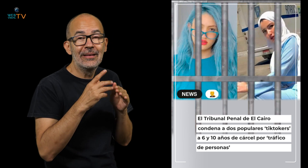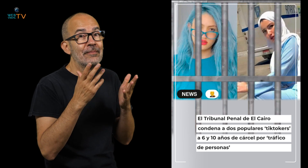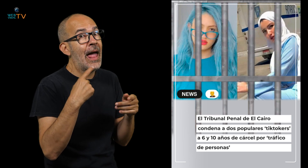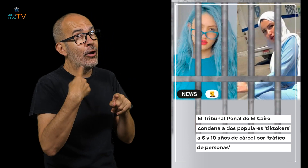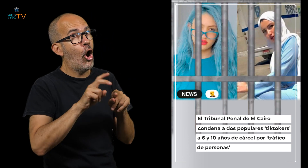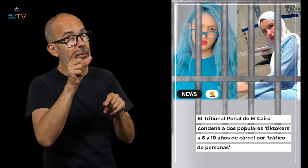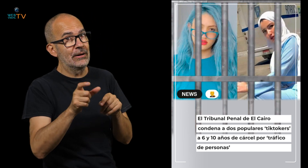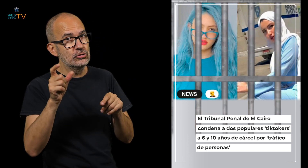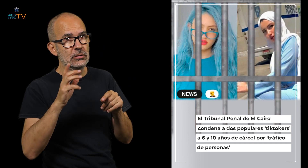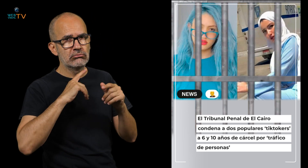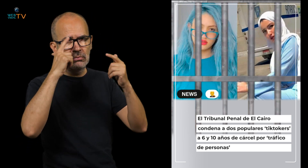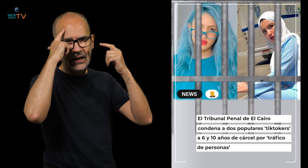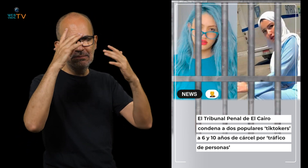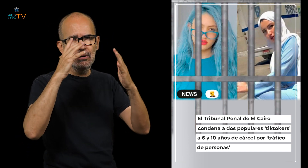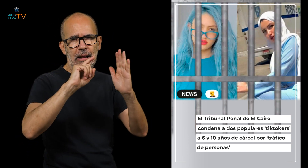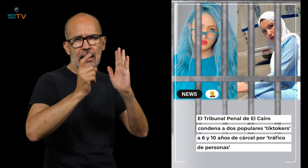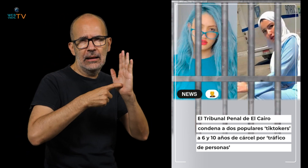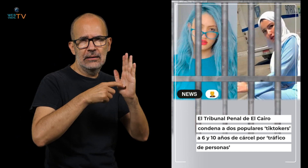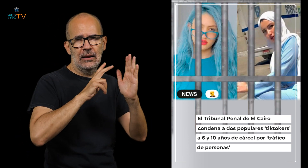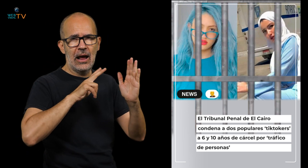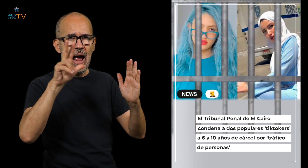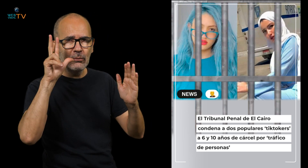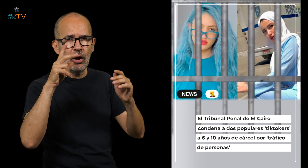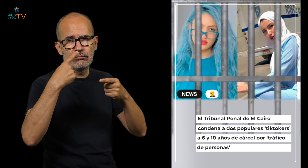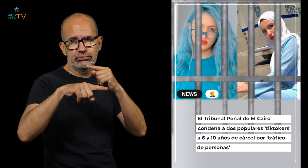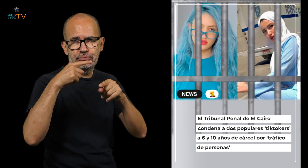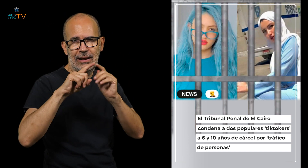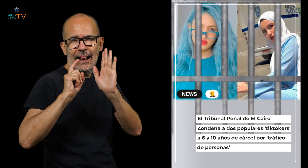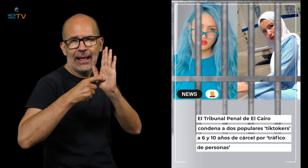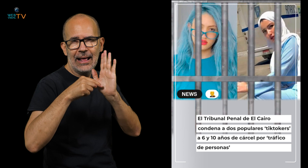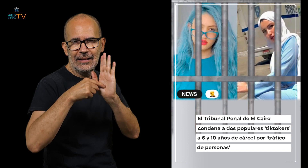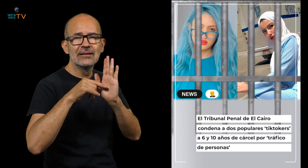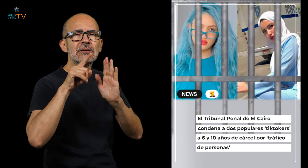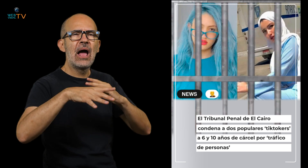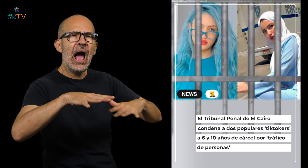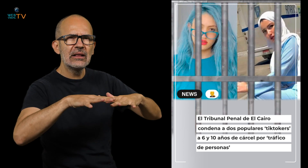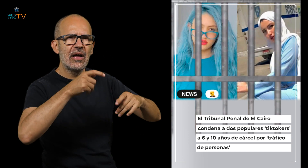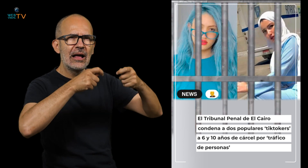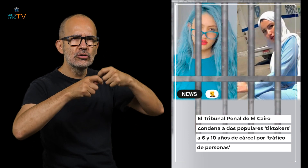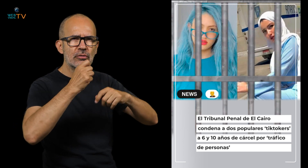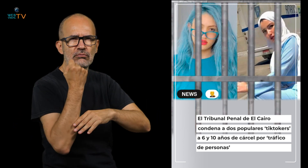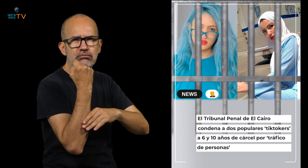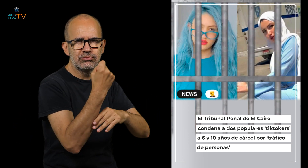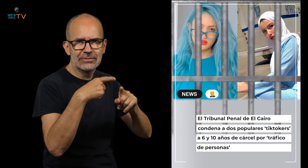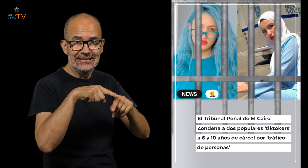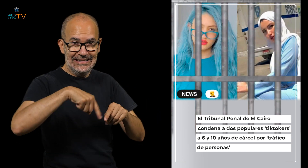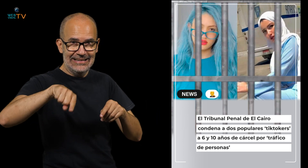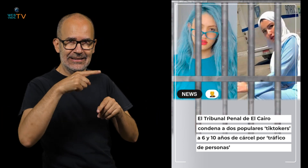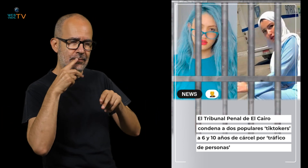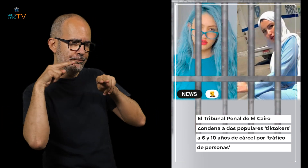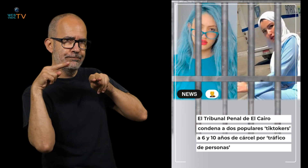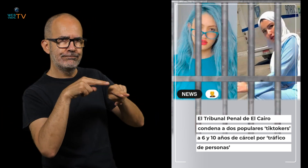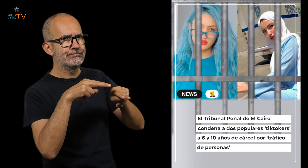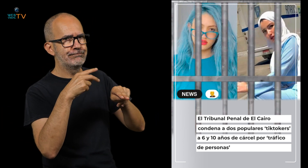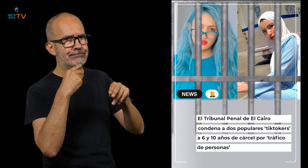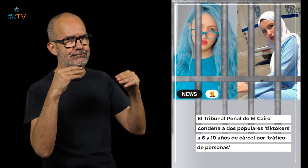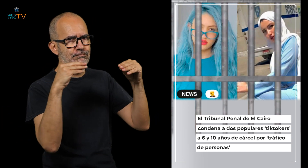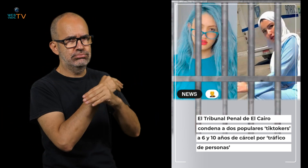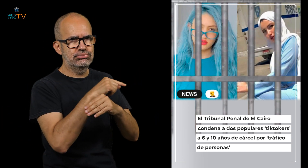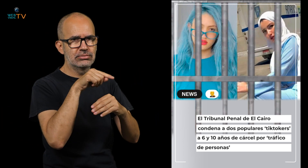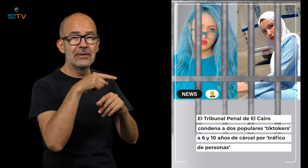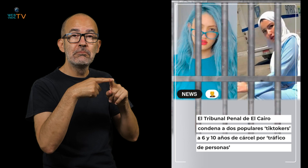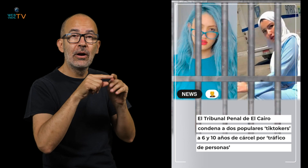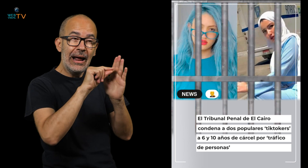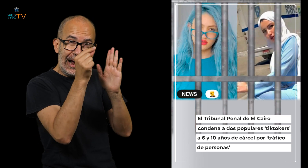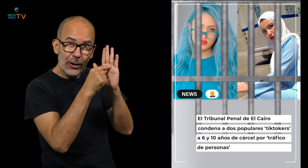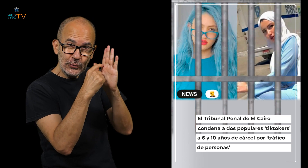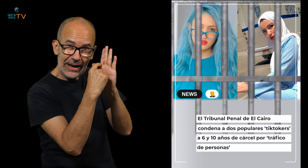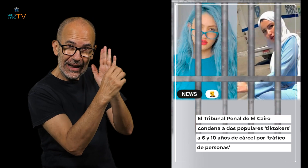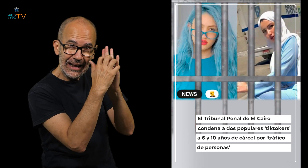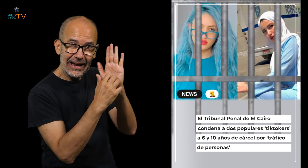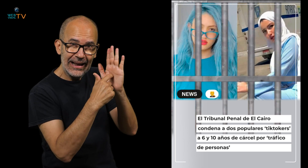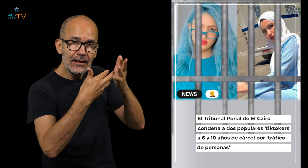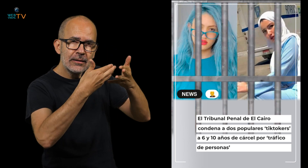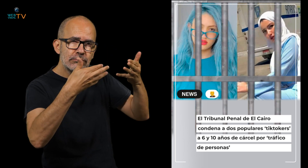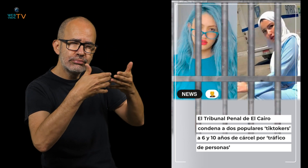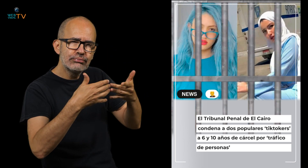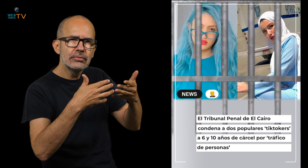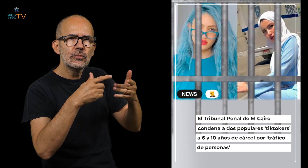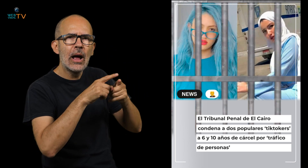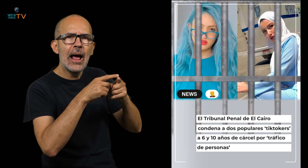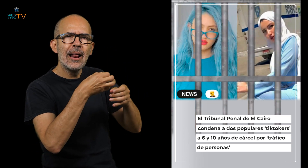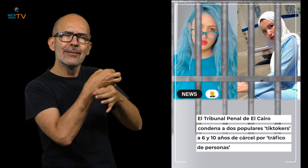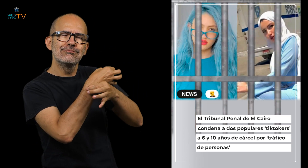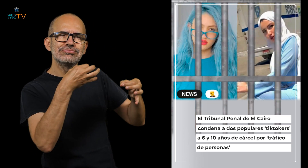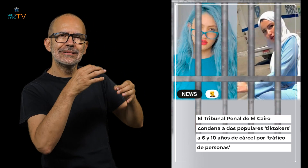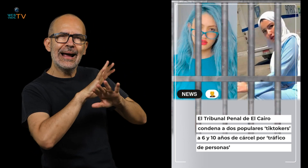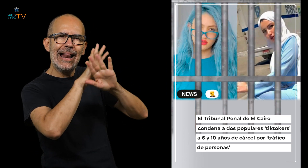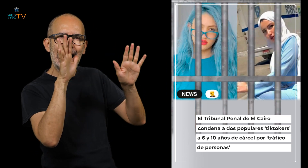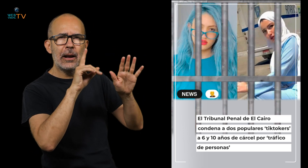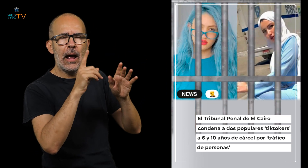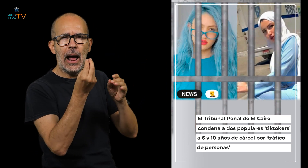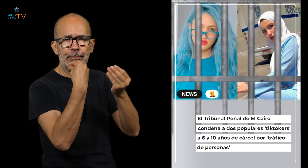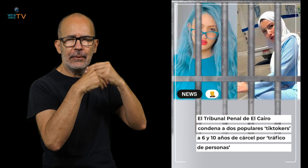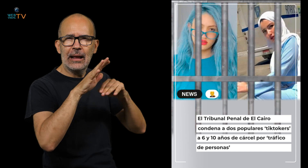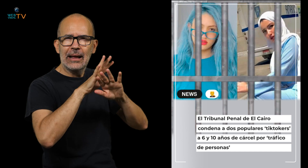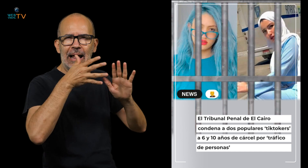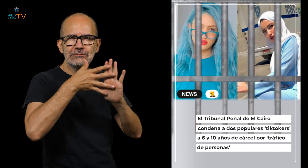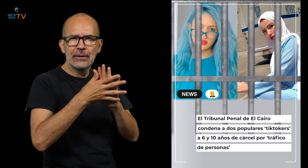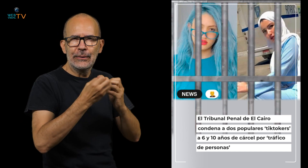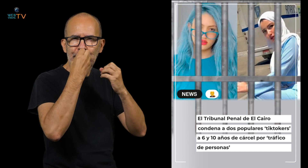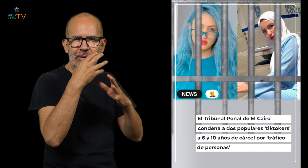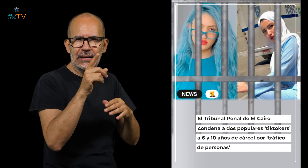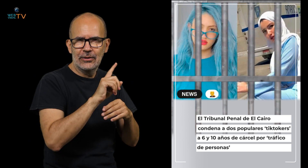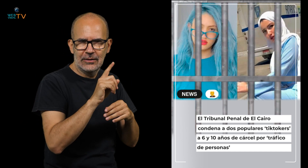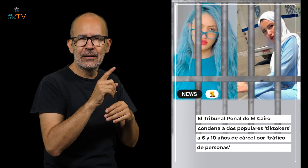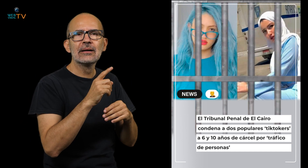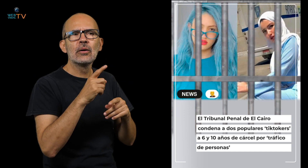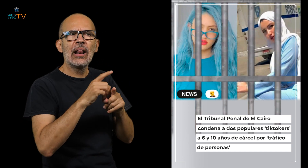Expertos legales y activistas argumentan que la cláusula, redactada de forma vaga e imprecisa,